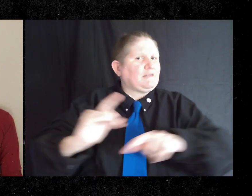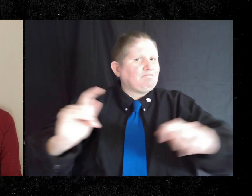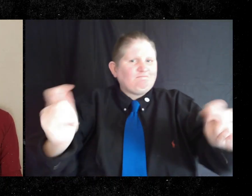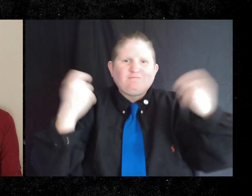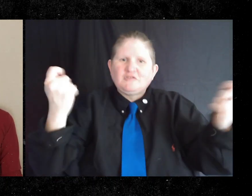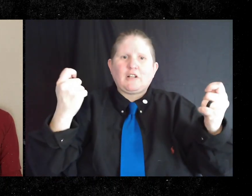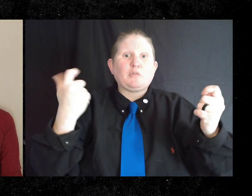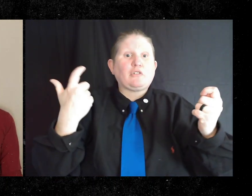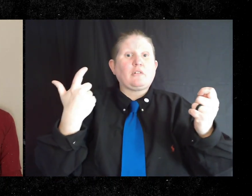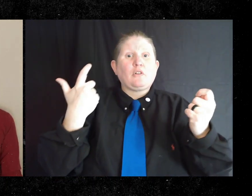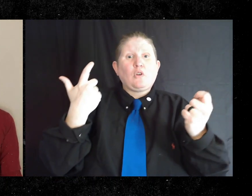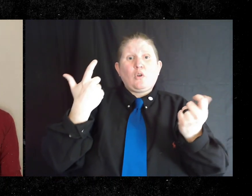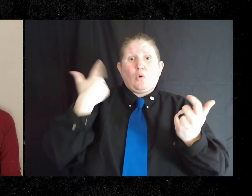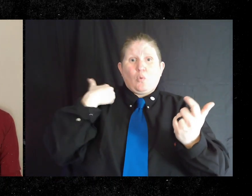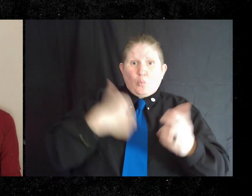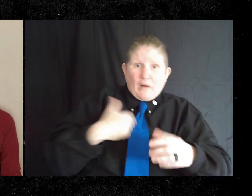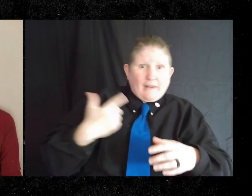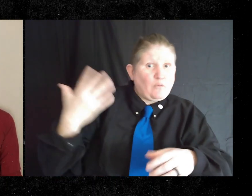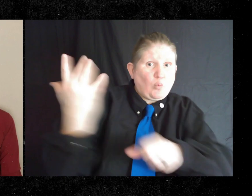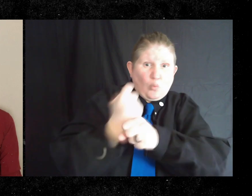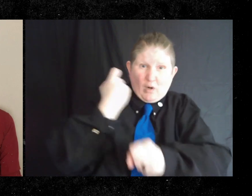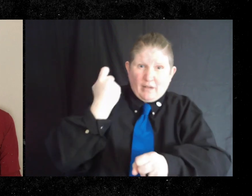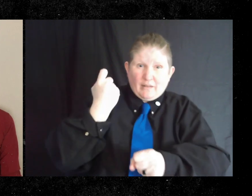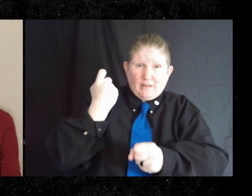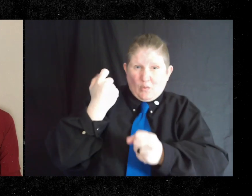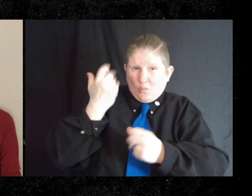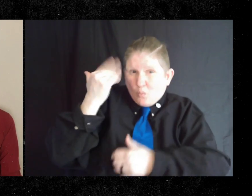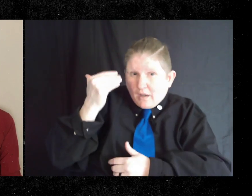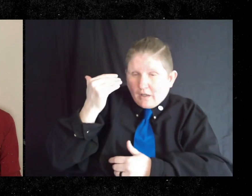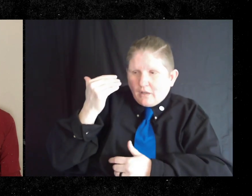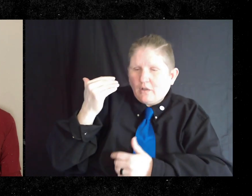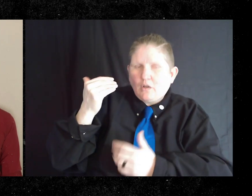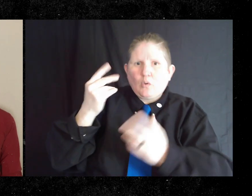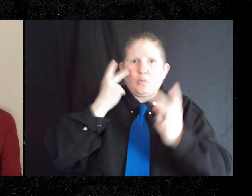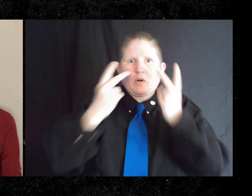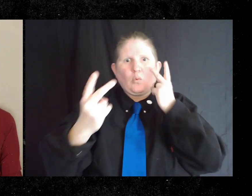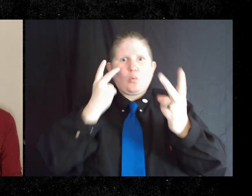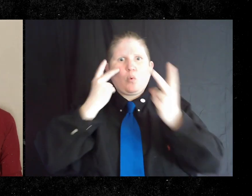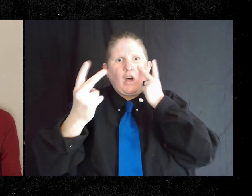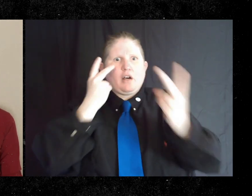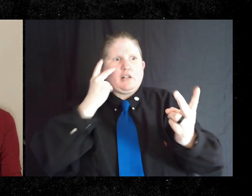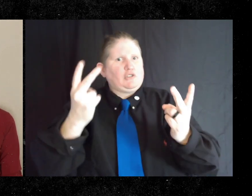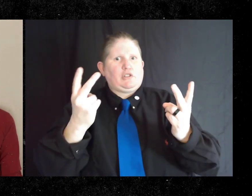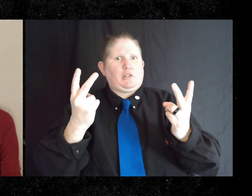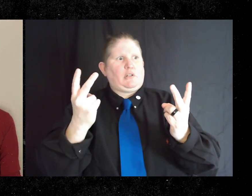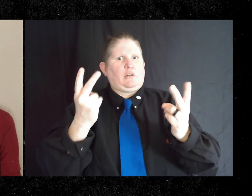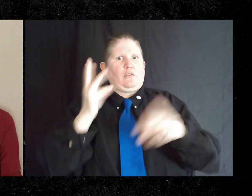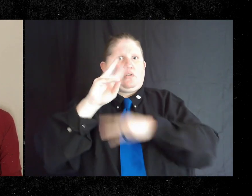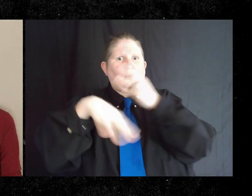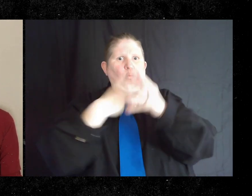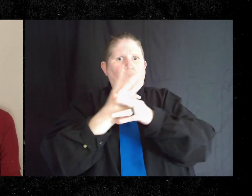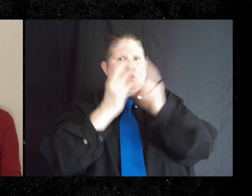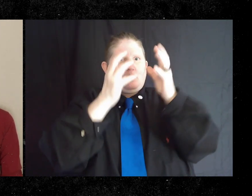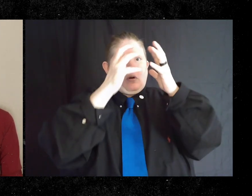Es una reivindicación porque estamos viendo como se quita el telón para revelar los andamios torcidos de un mundo roto.